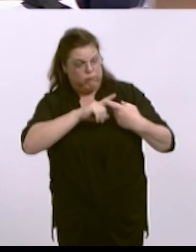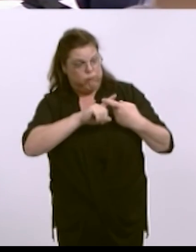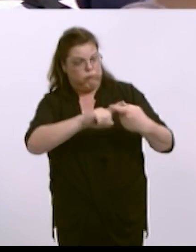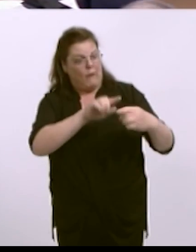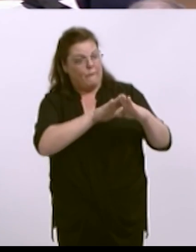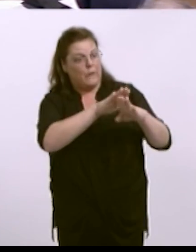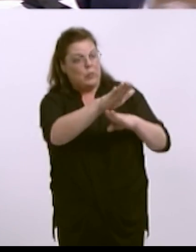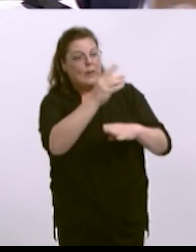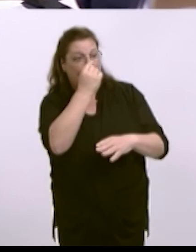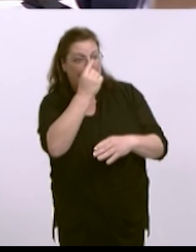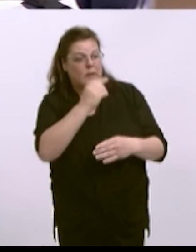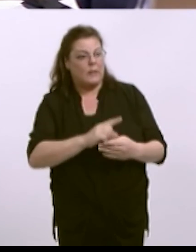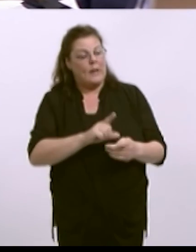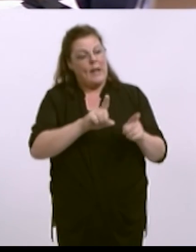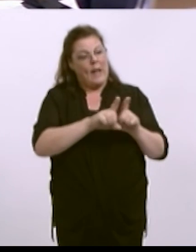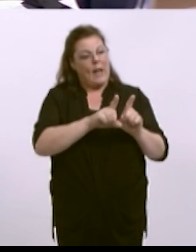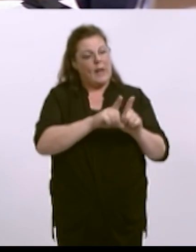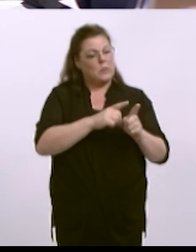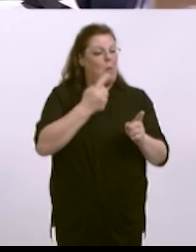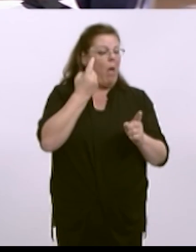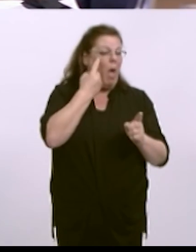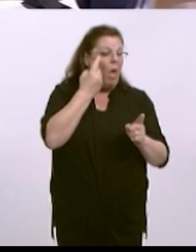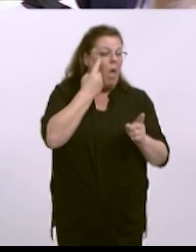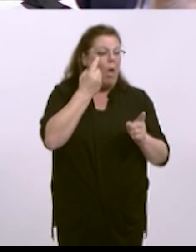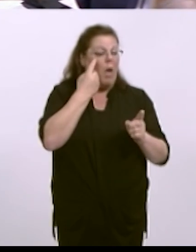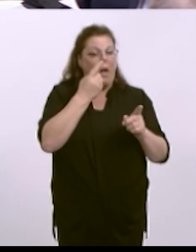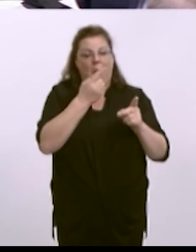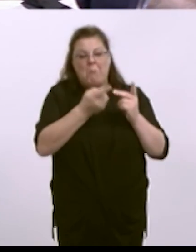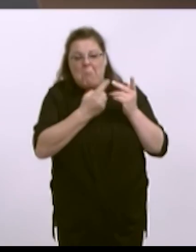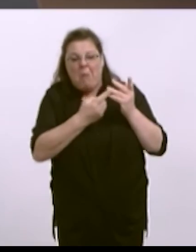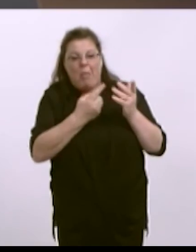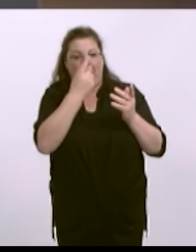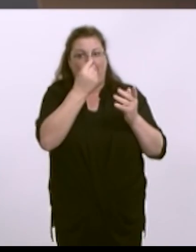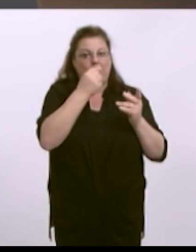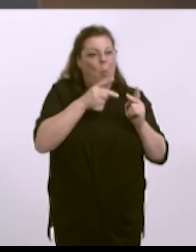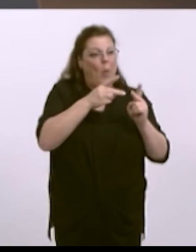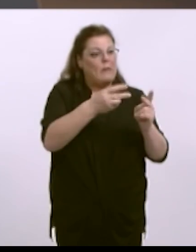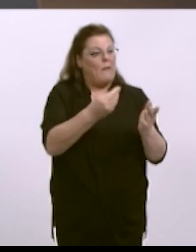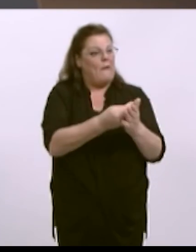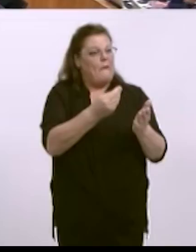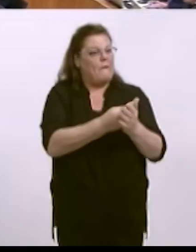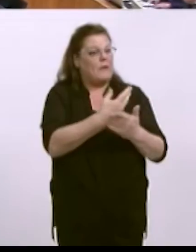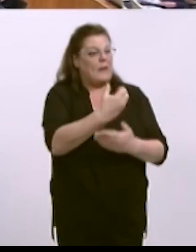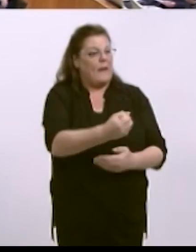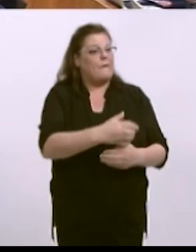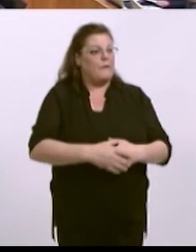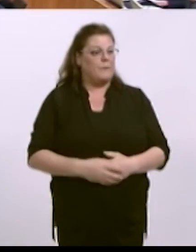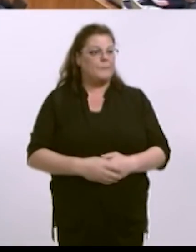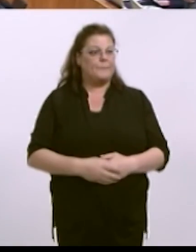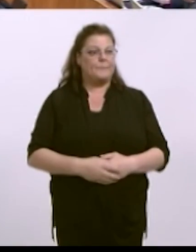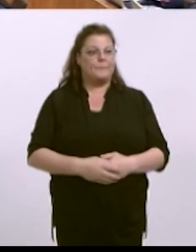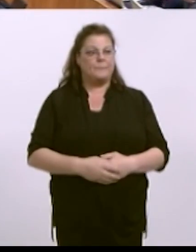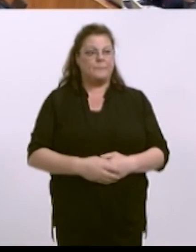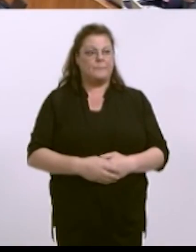ardd yn y dyfodol. Y Llywydd / The Llywydd: Diolch iír Prif